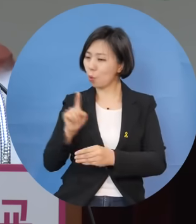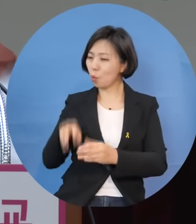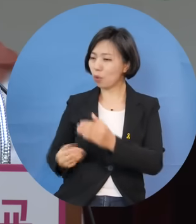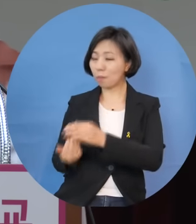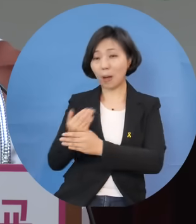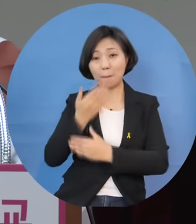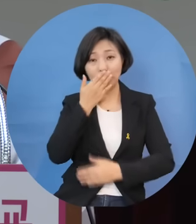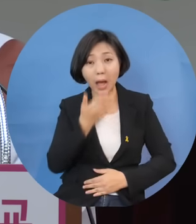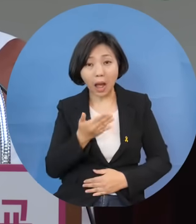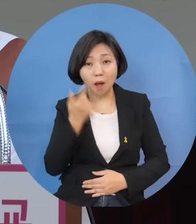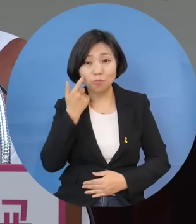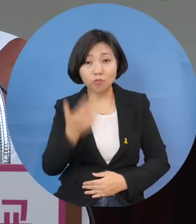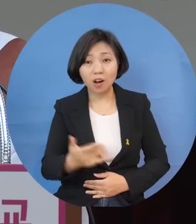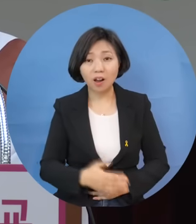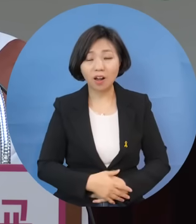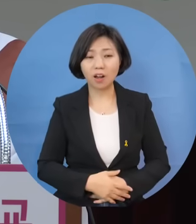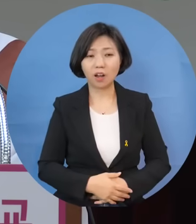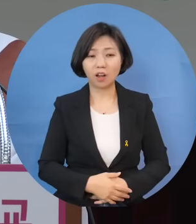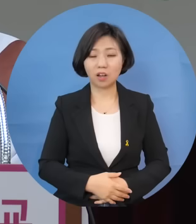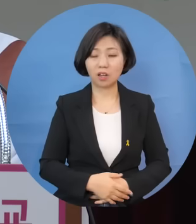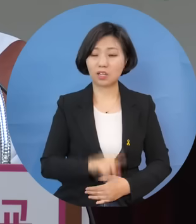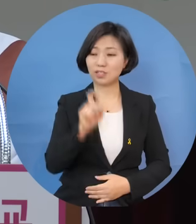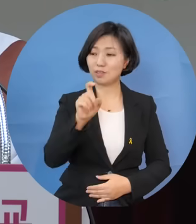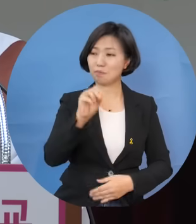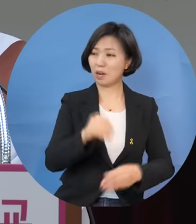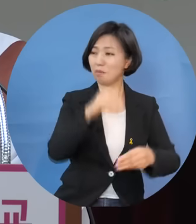그래서 제가 "여보시오, 거기에 십만 원 넣어서 이십만 원 나오면